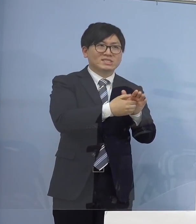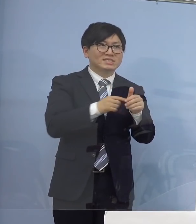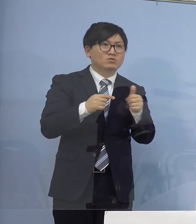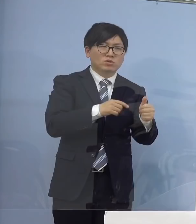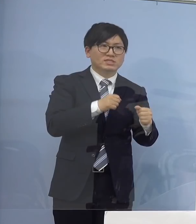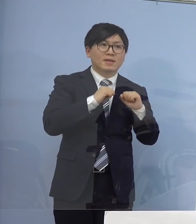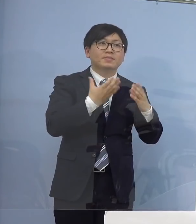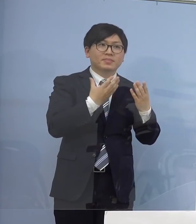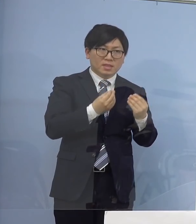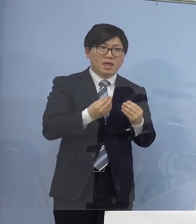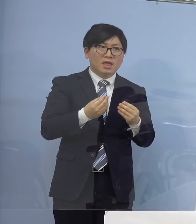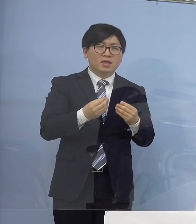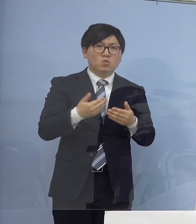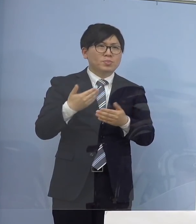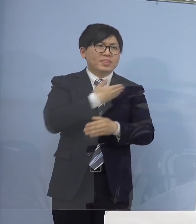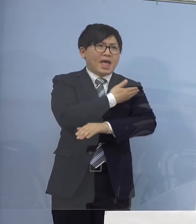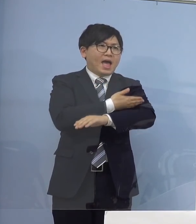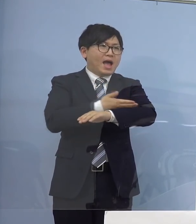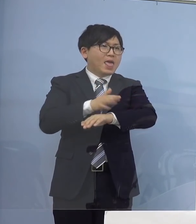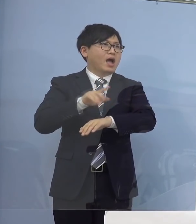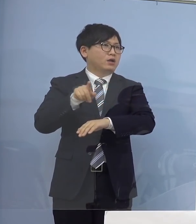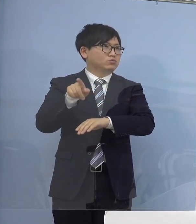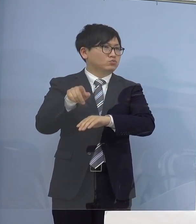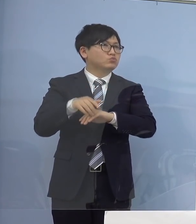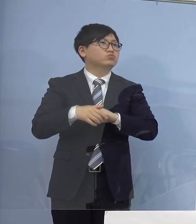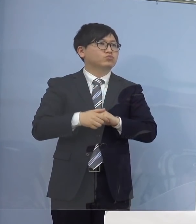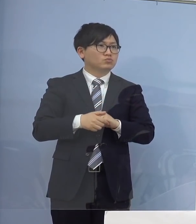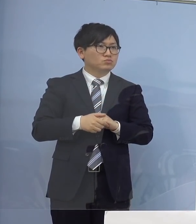ですからなかなか我々というのは シミュレーションを作りづらい